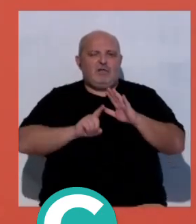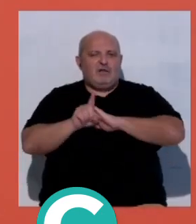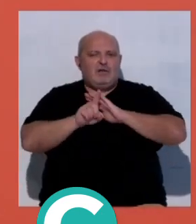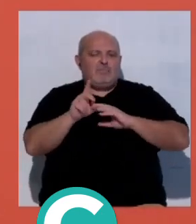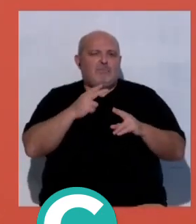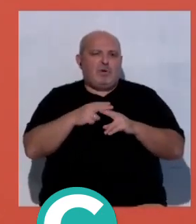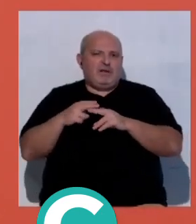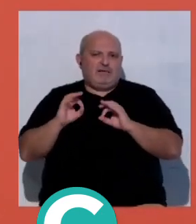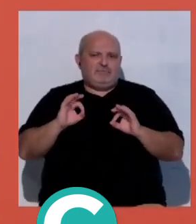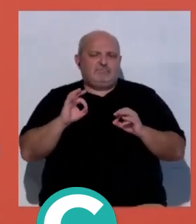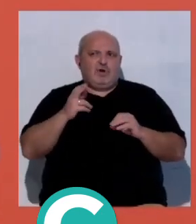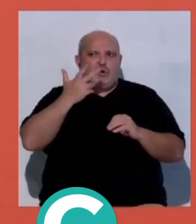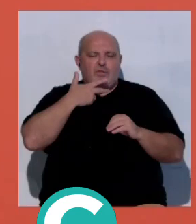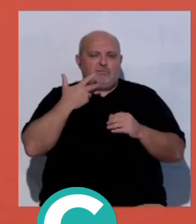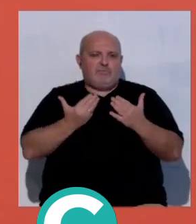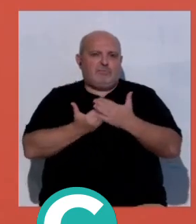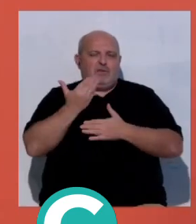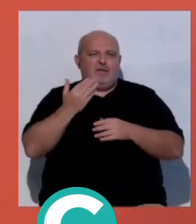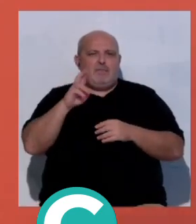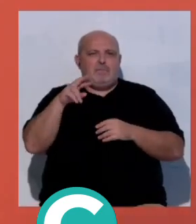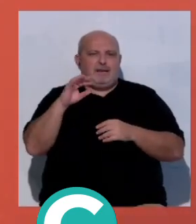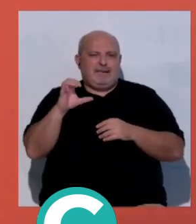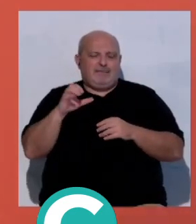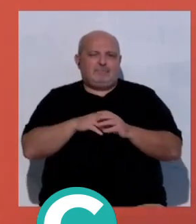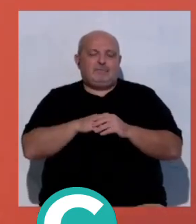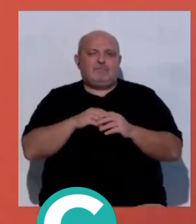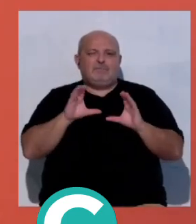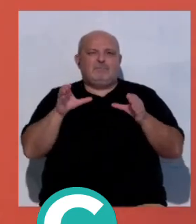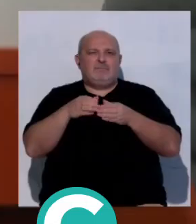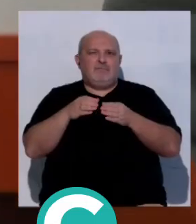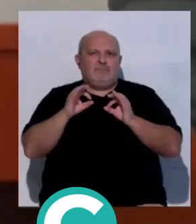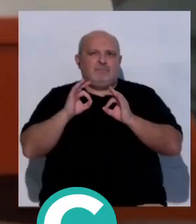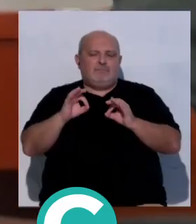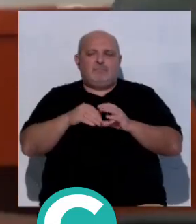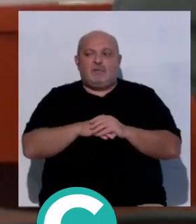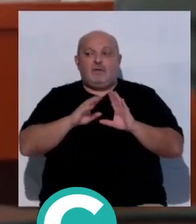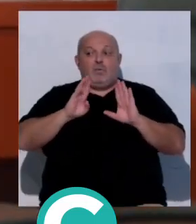políticas que conocemos hoy en día como los pertes en sectores punteros por último Ruiz Bo